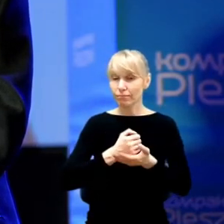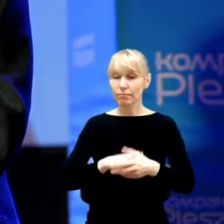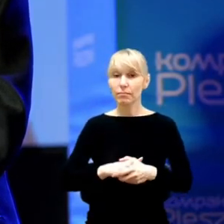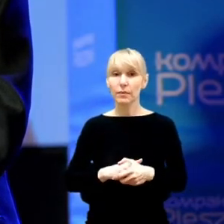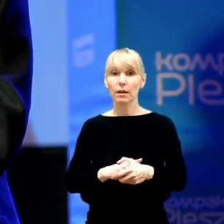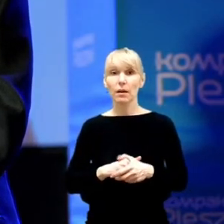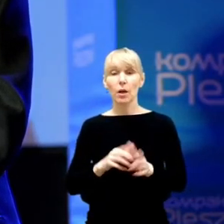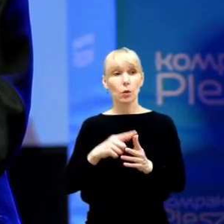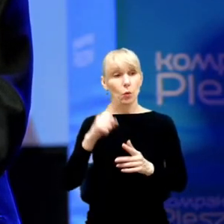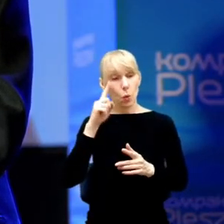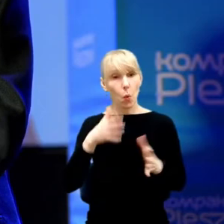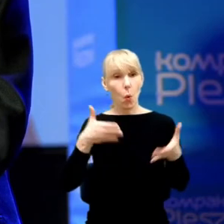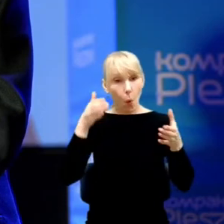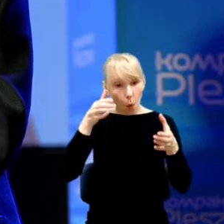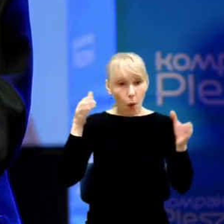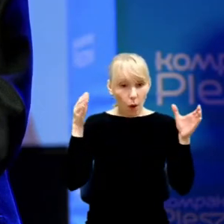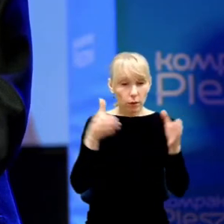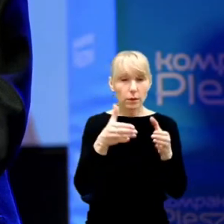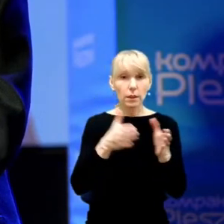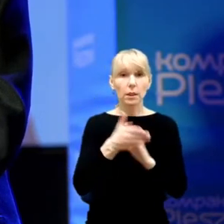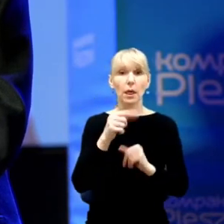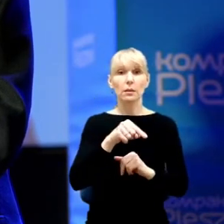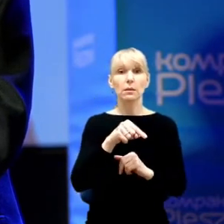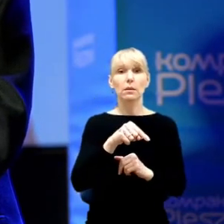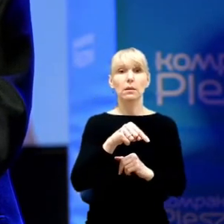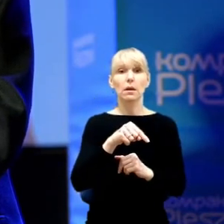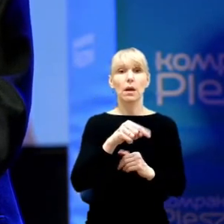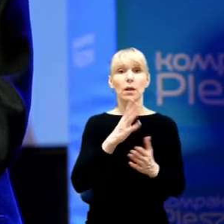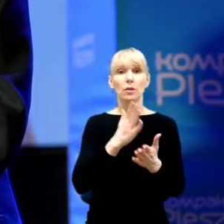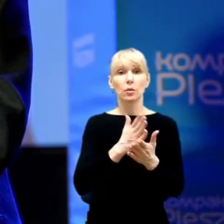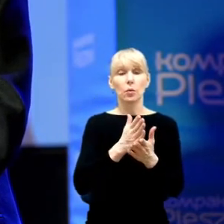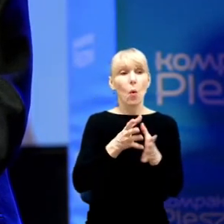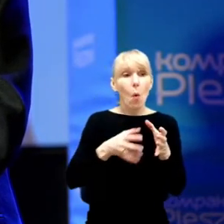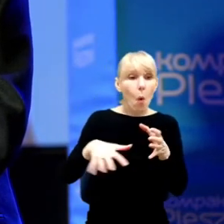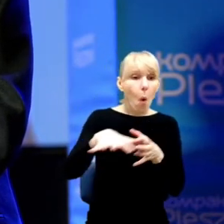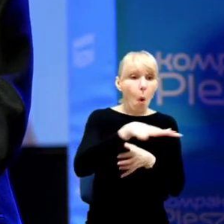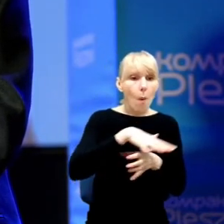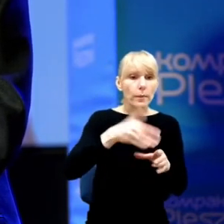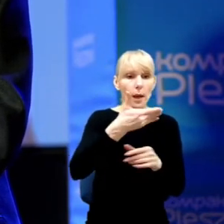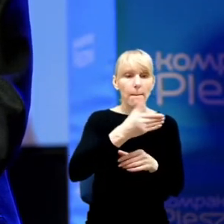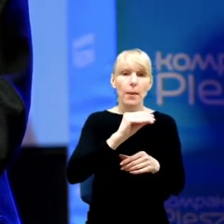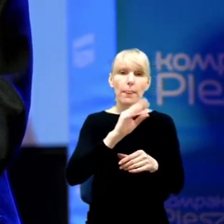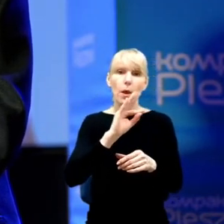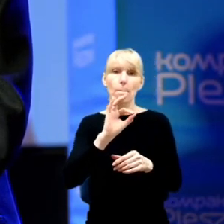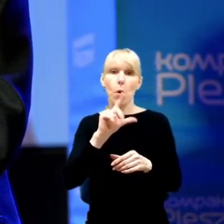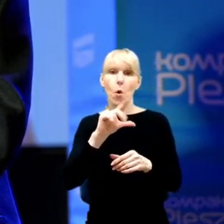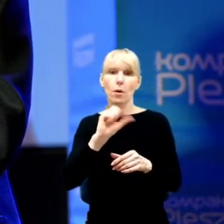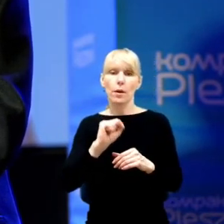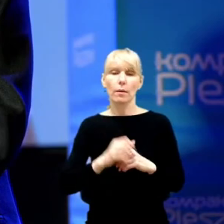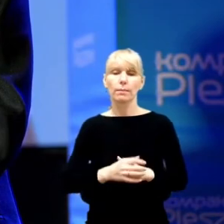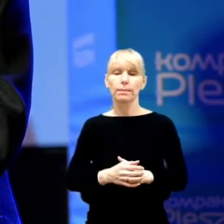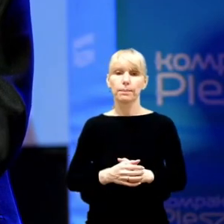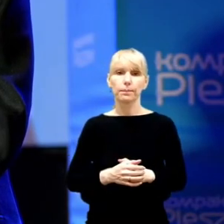inwestycyjnego w tych obszarach, właściwie metropolii. I wydaje nam się, że teraz jest czas, żeby na ten temat porozmawiać